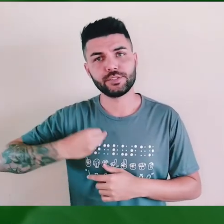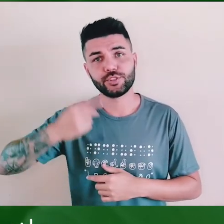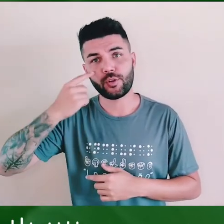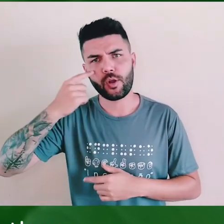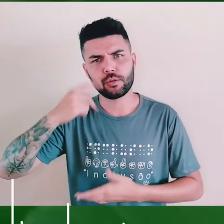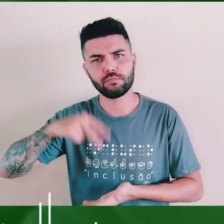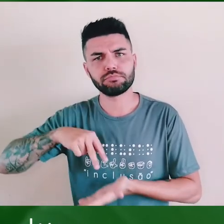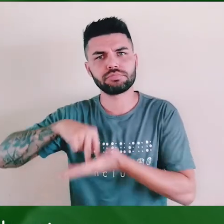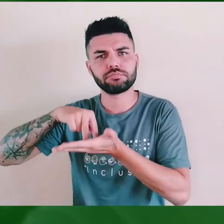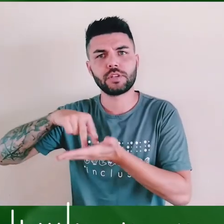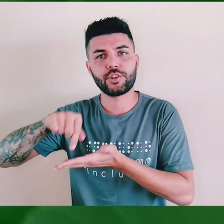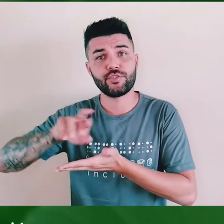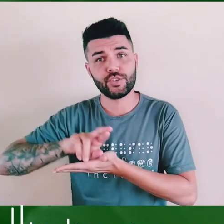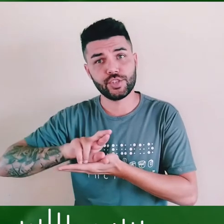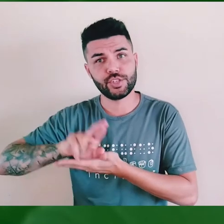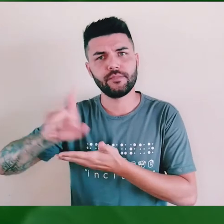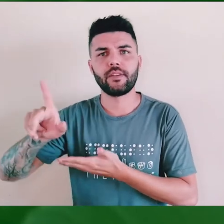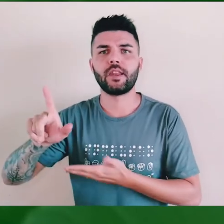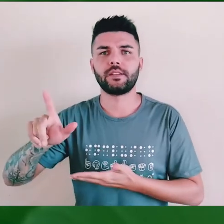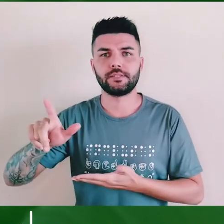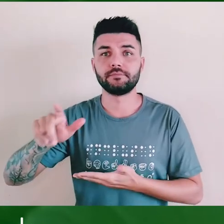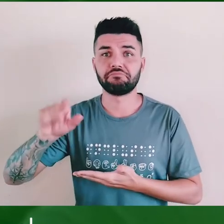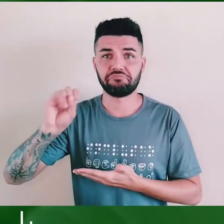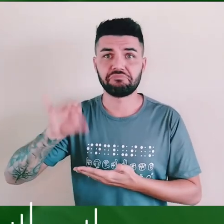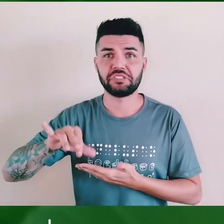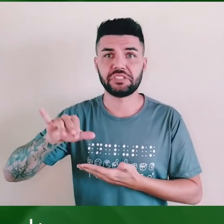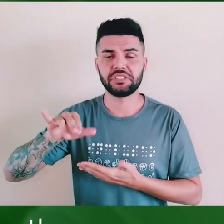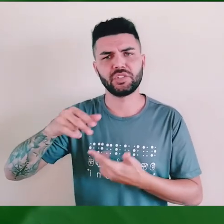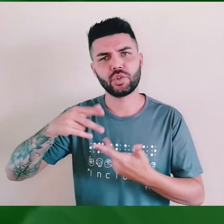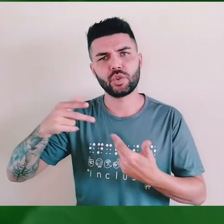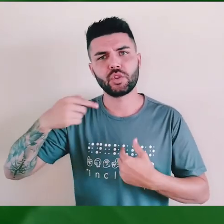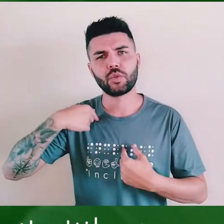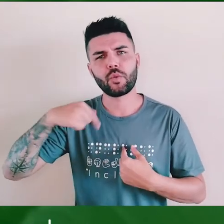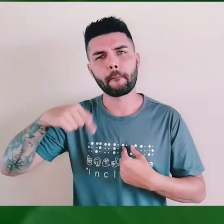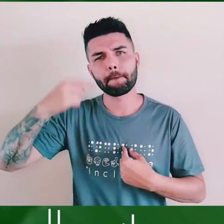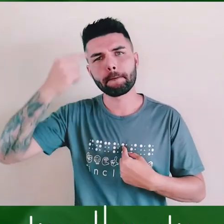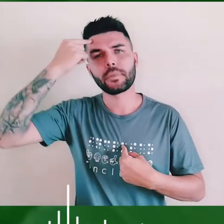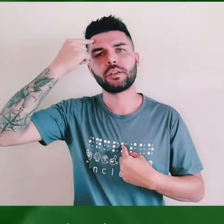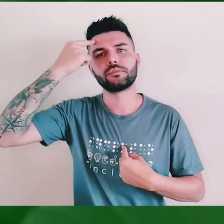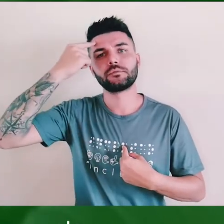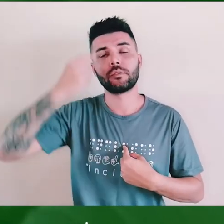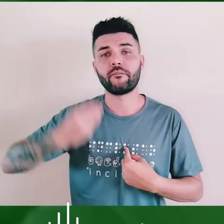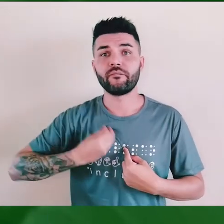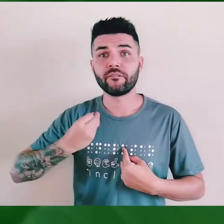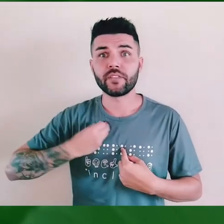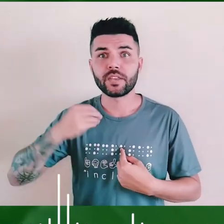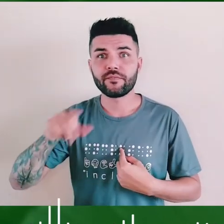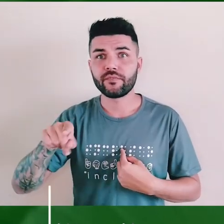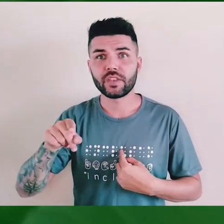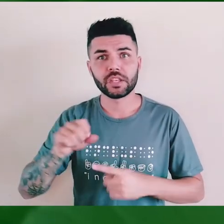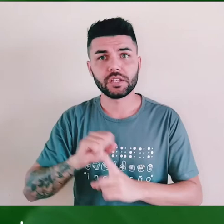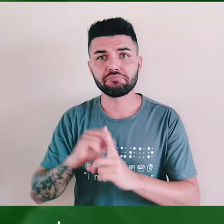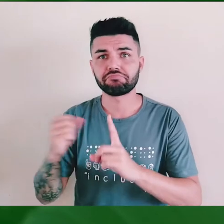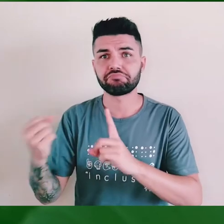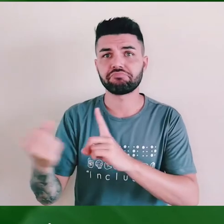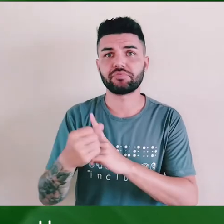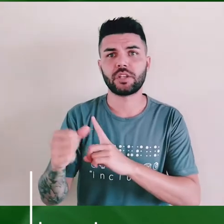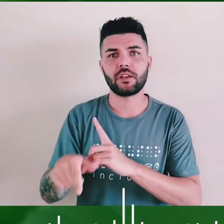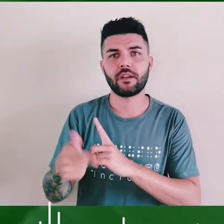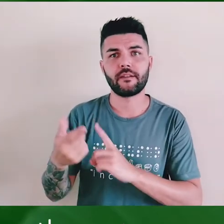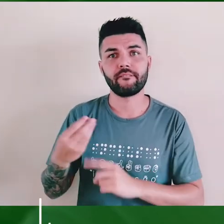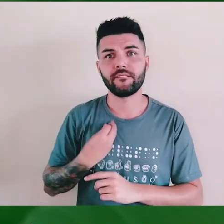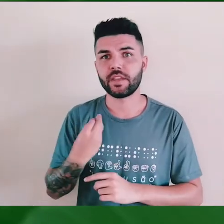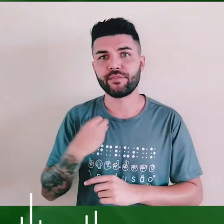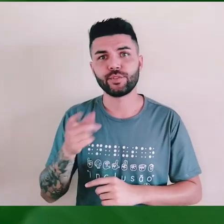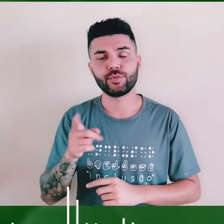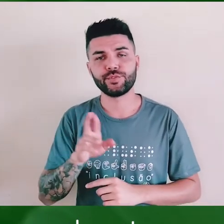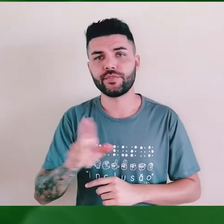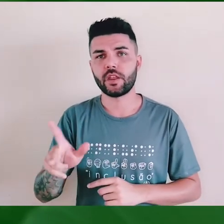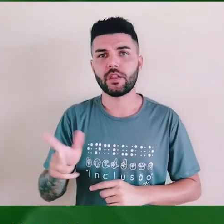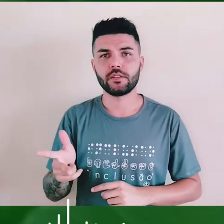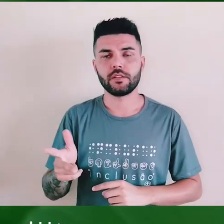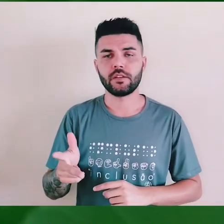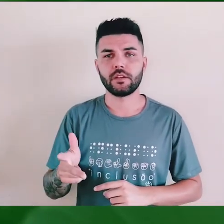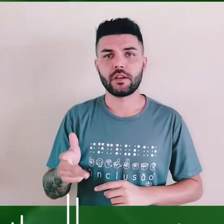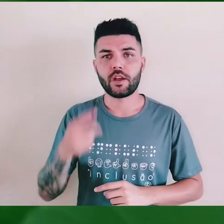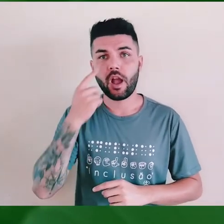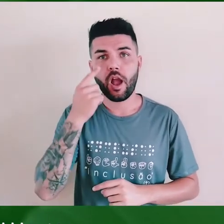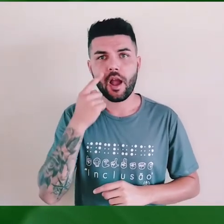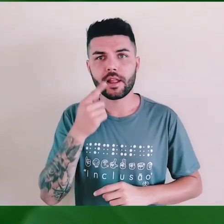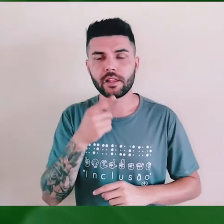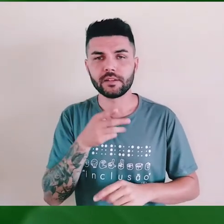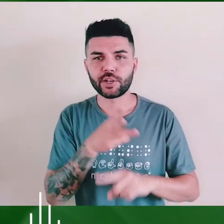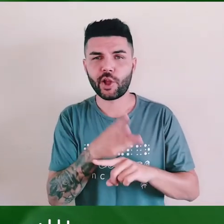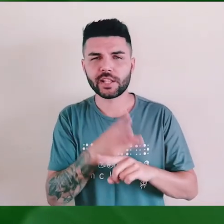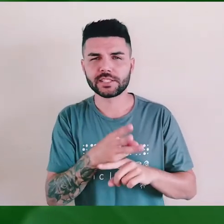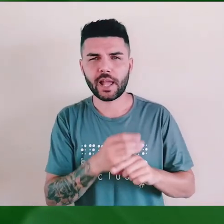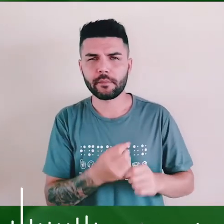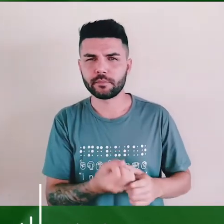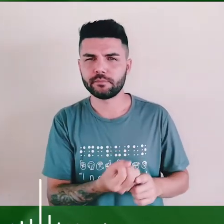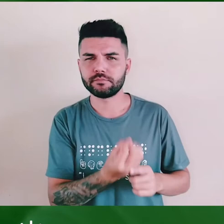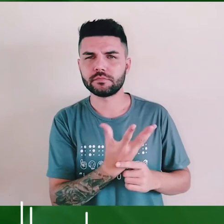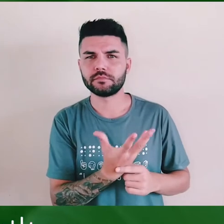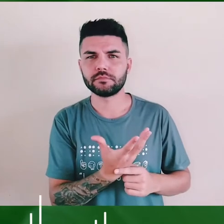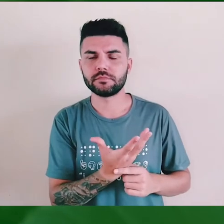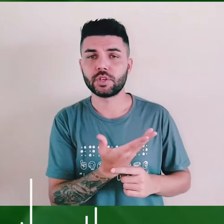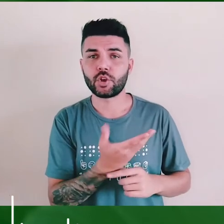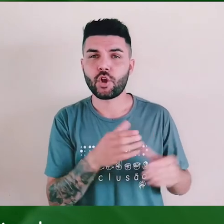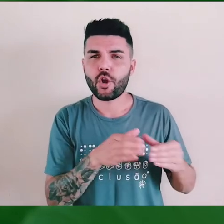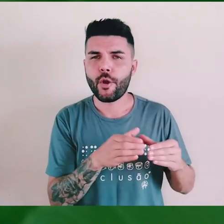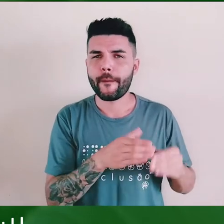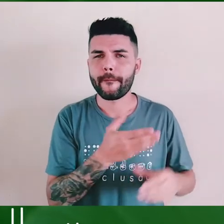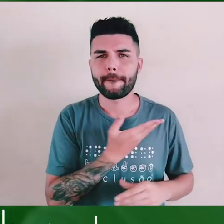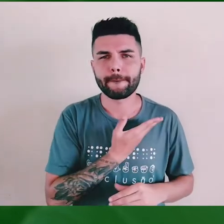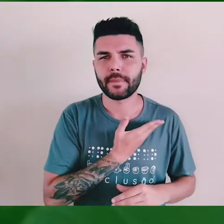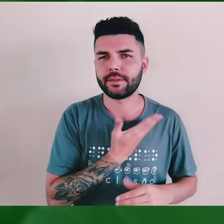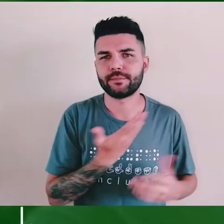do que você pensa. A gente liga o celular, tem o grupo de WhatsApp com os amigos, o grupo